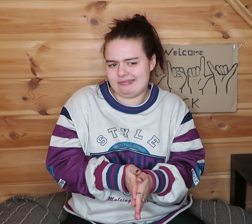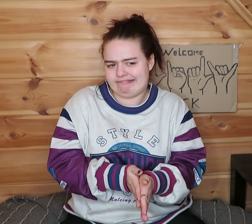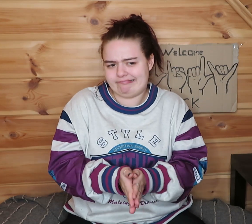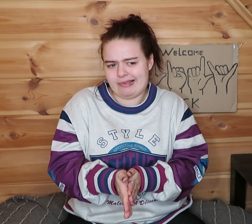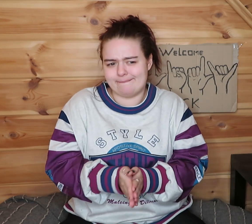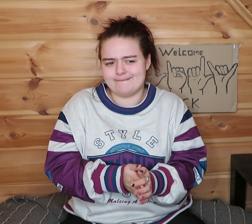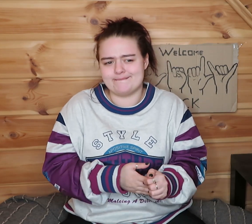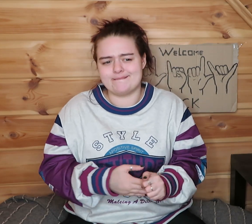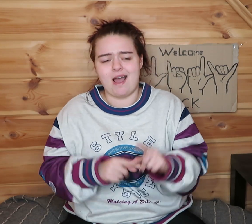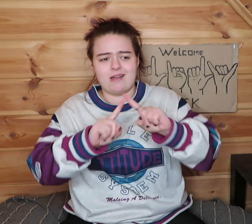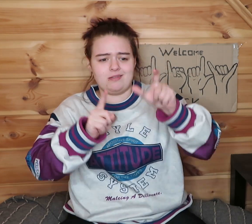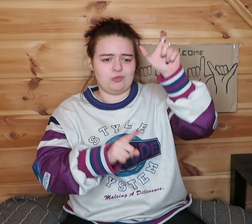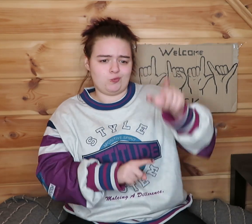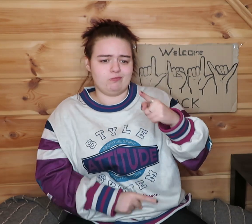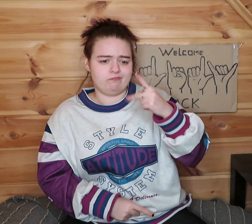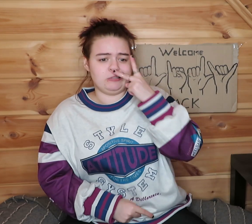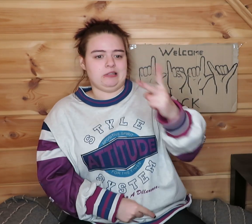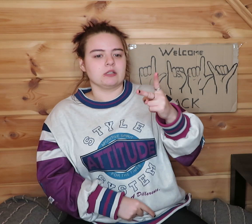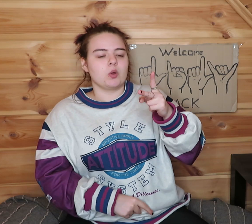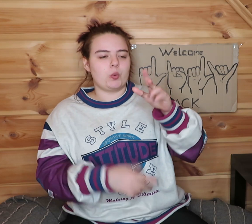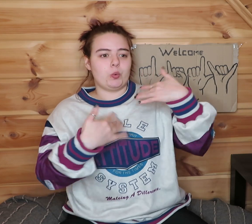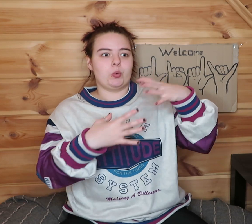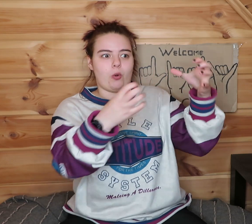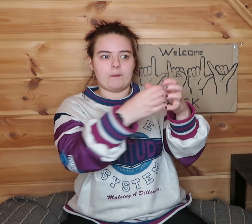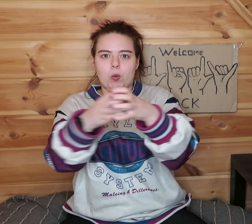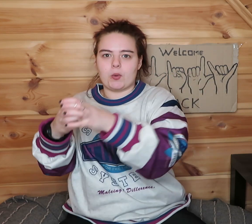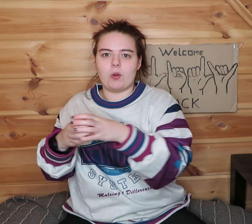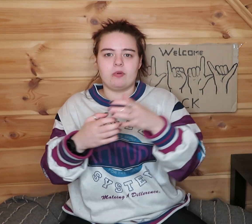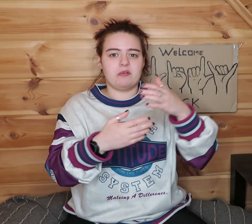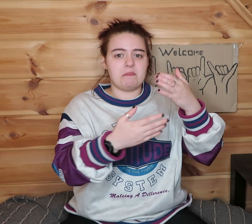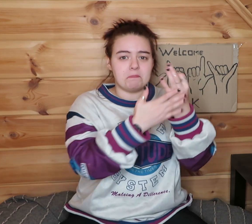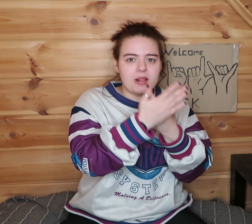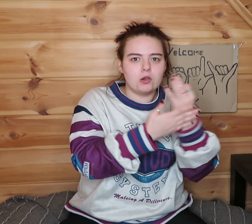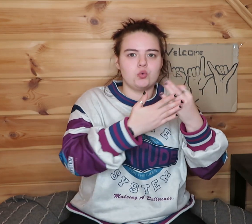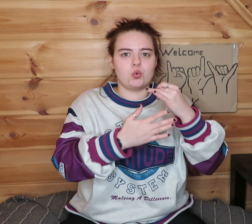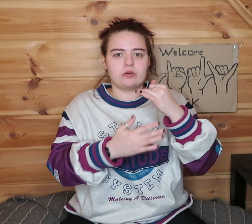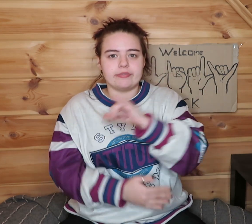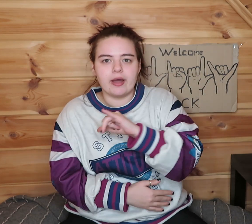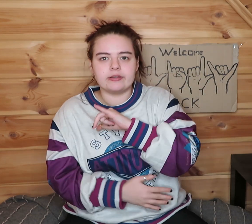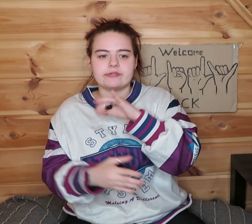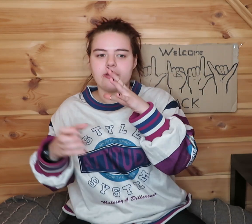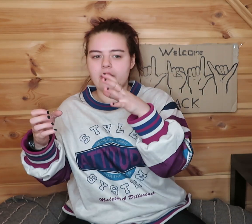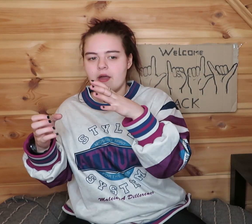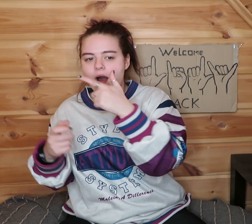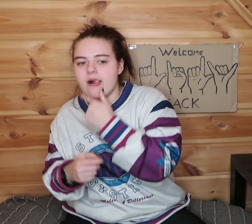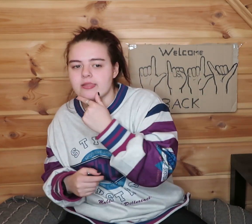Eine andere Person sieht, dass sich Gruppen bilden nach Bildung, Interesse, Alter,